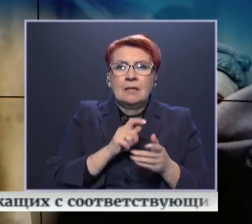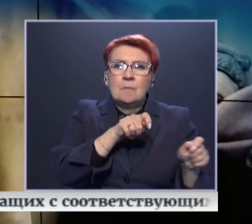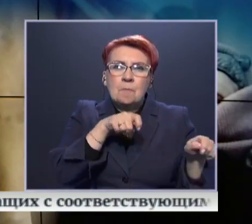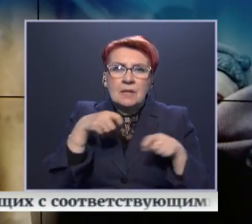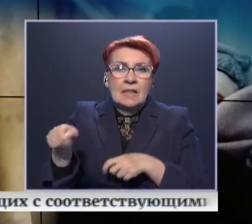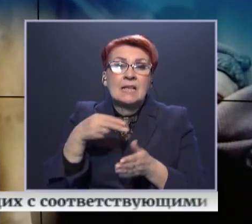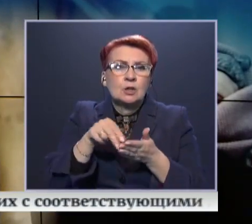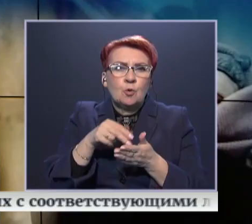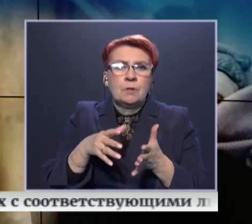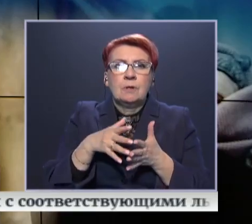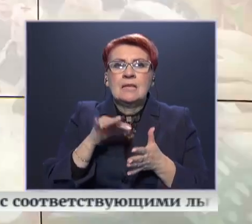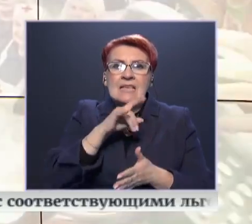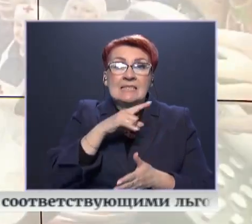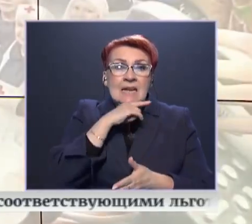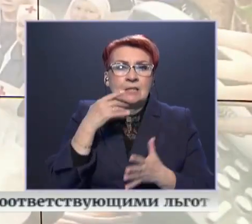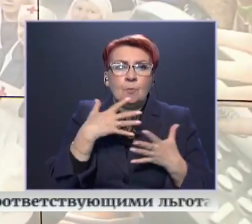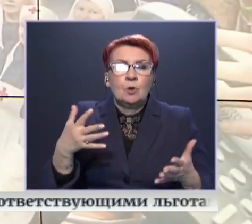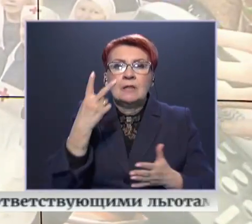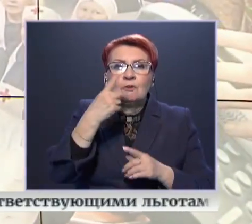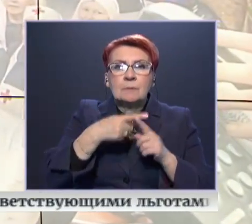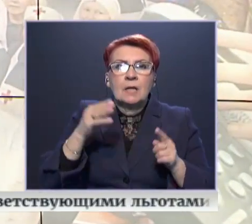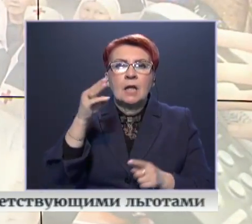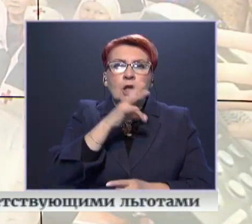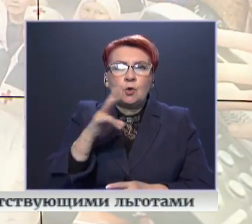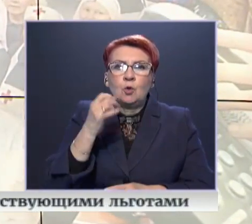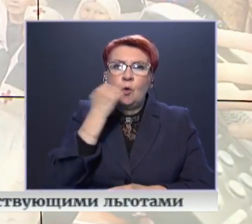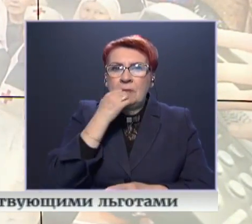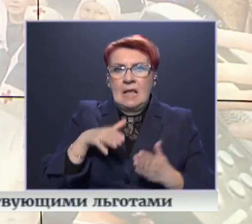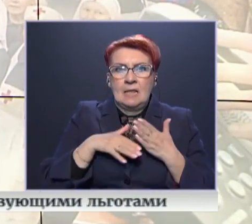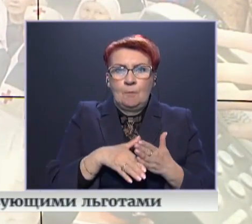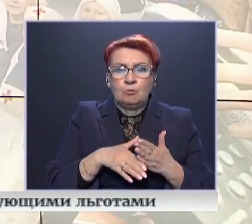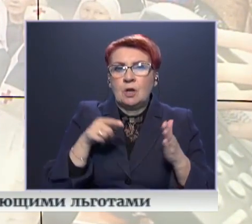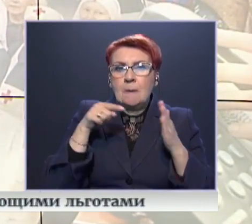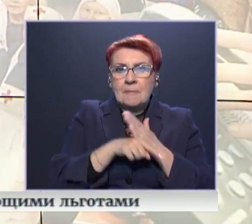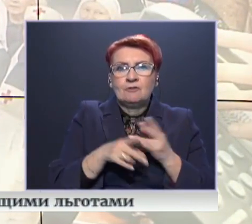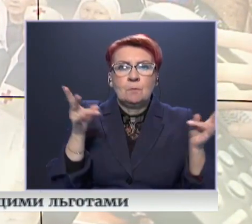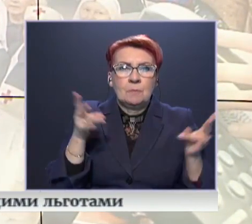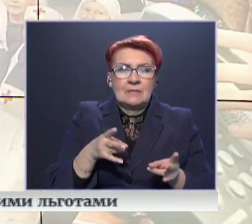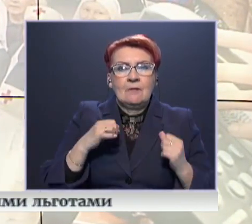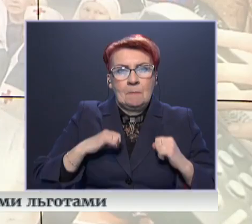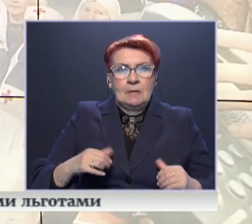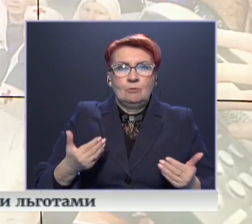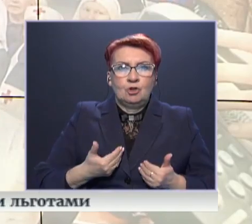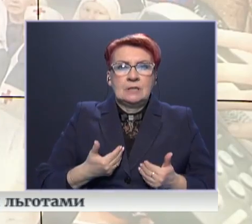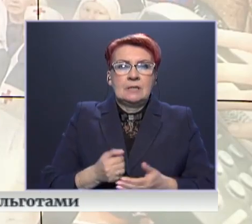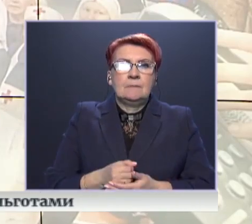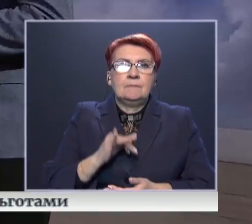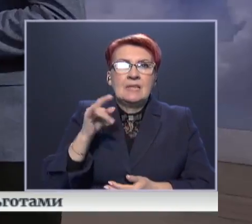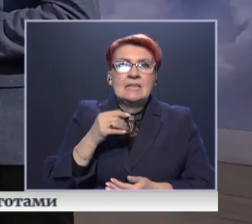России более двух с половиной тысяч тонн гуманитарной помощи беженцам пострадавшим мирным жителям из них 1500